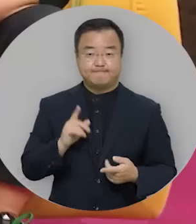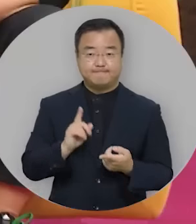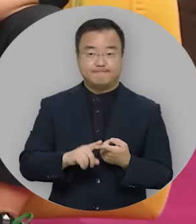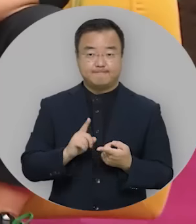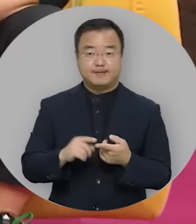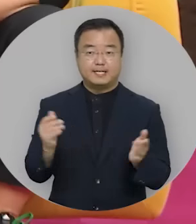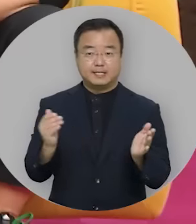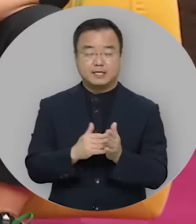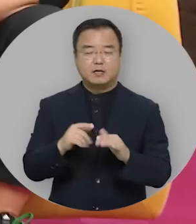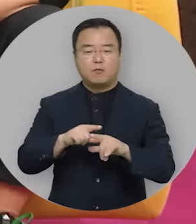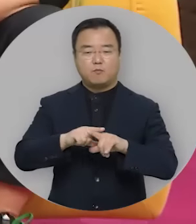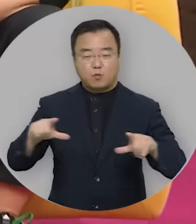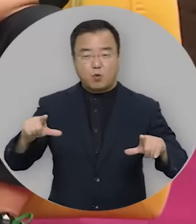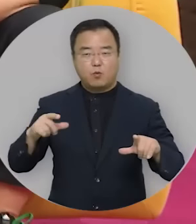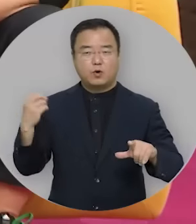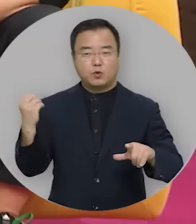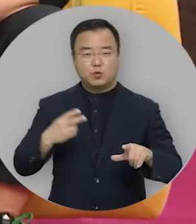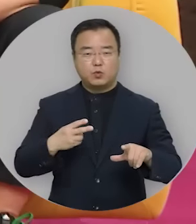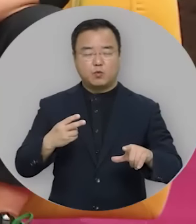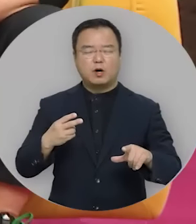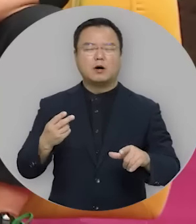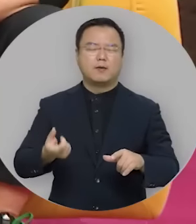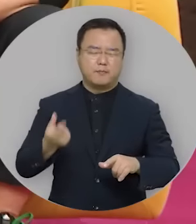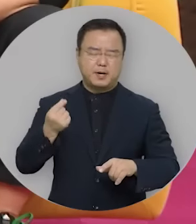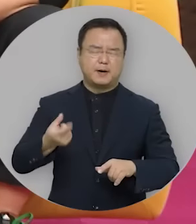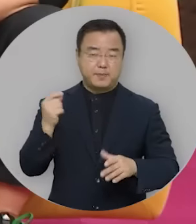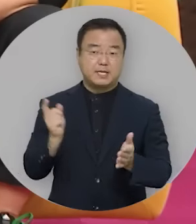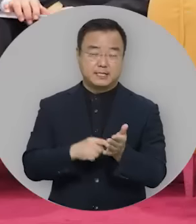가장 보편적이면서도 시급한 과제가 아닌가 생각하고요.